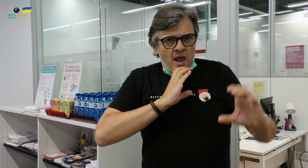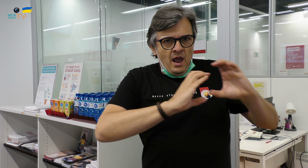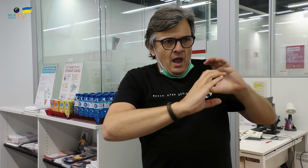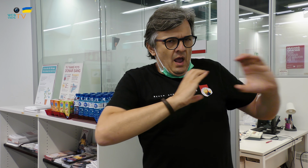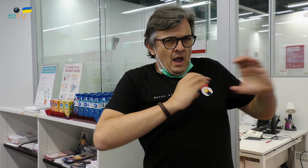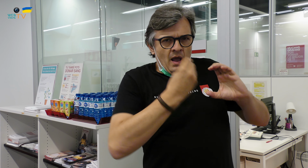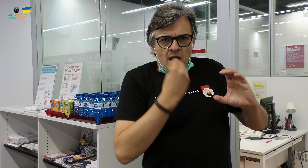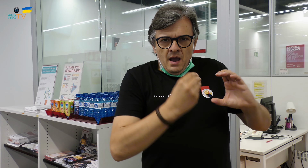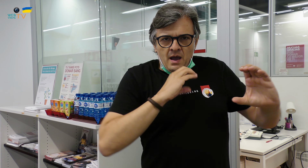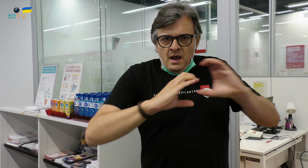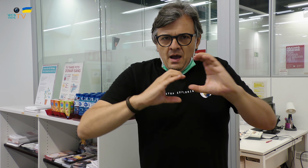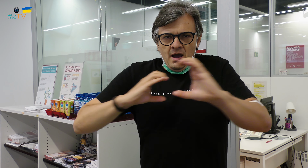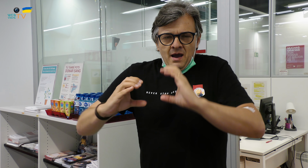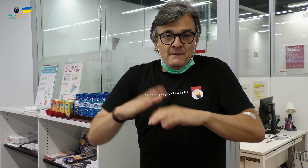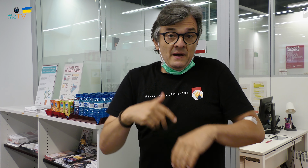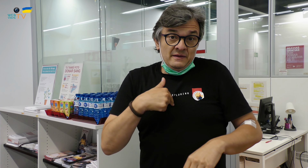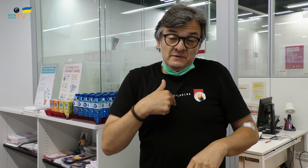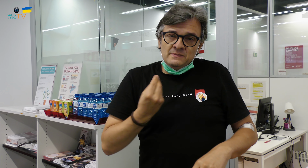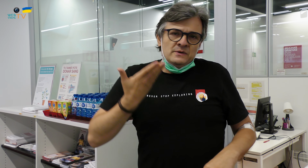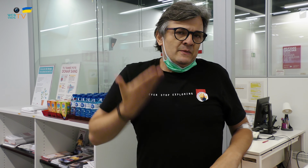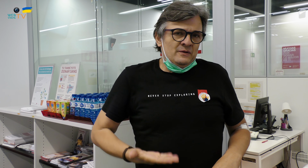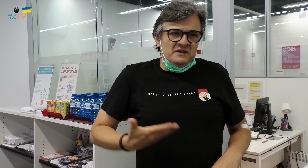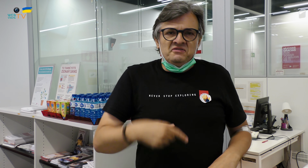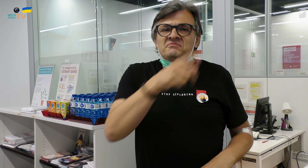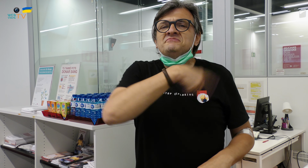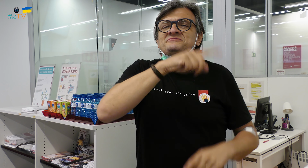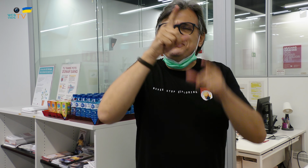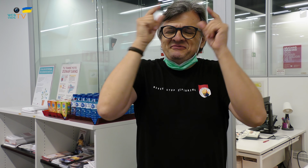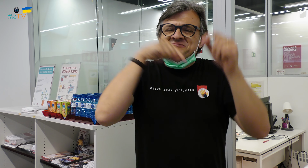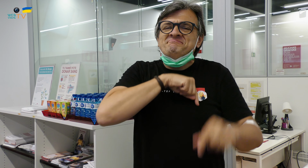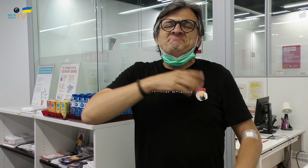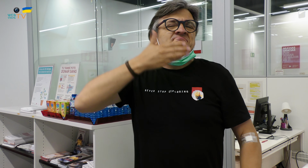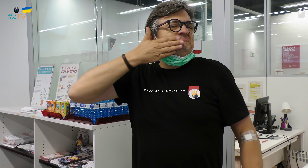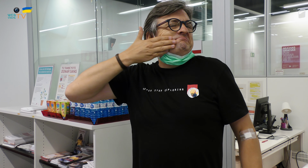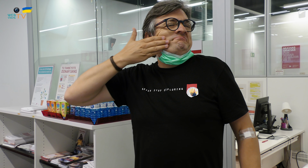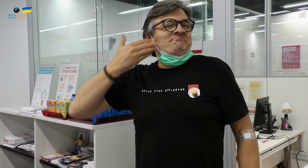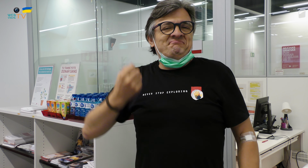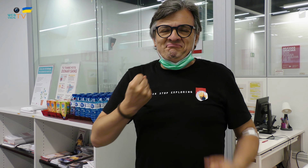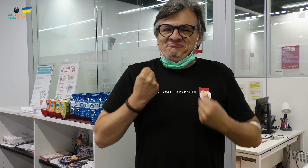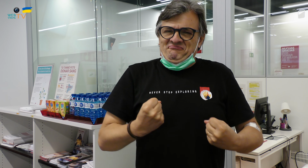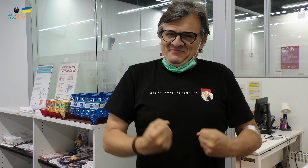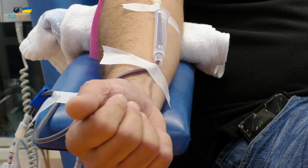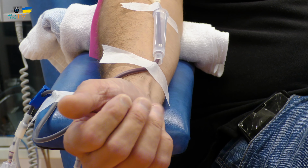Poder comunicar-me amb elles directament per mi ha estat molt important i un motiu d’orgull per elles.